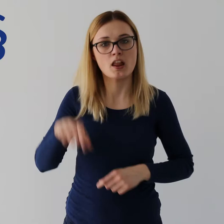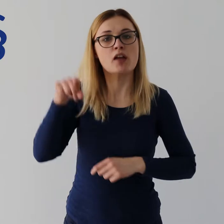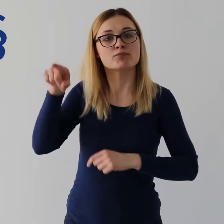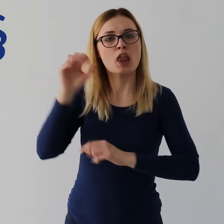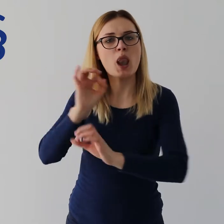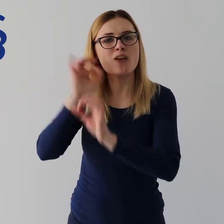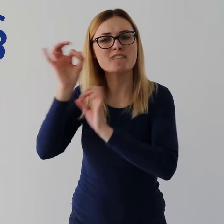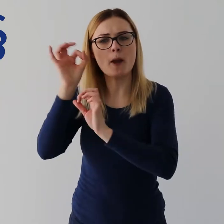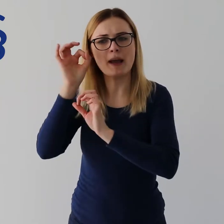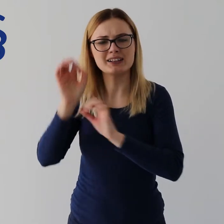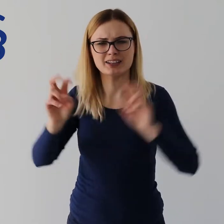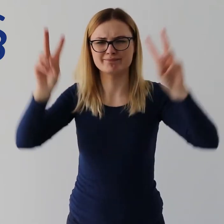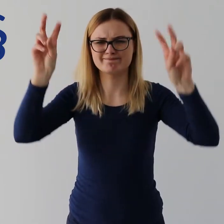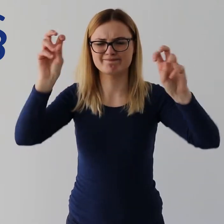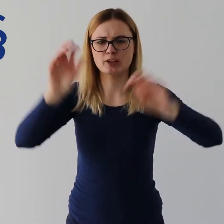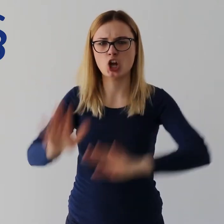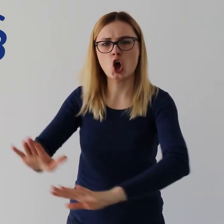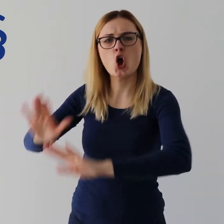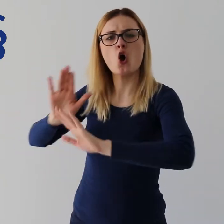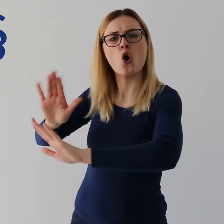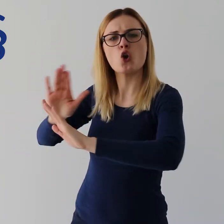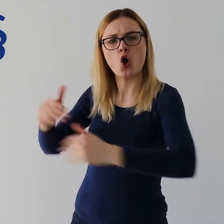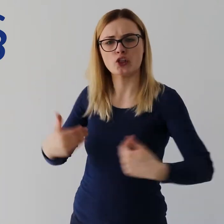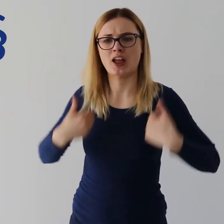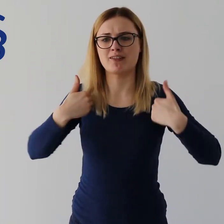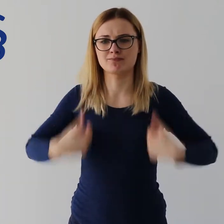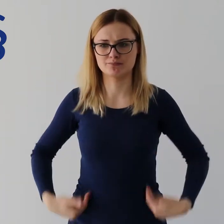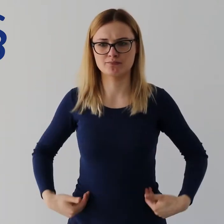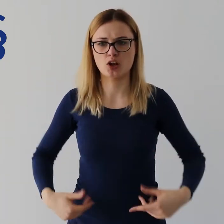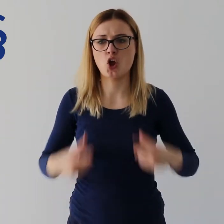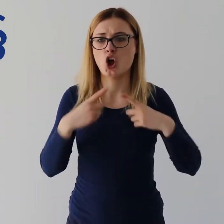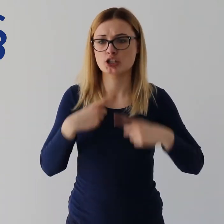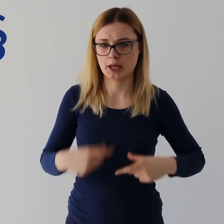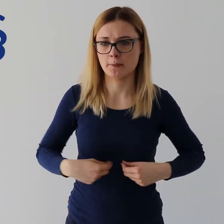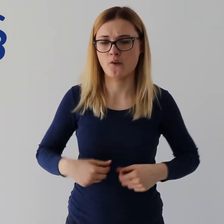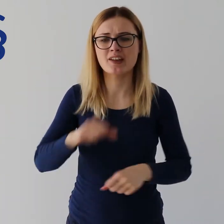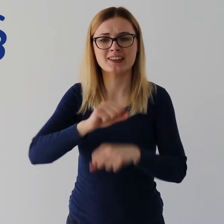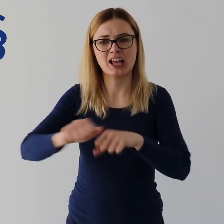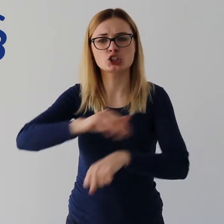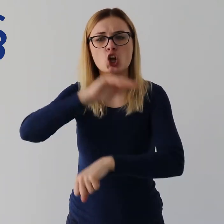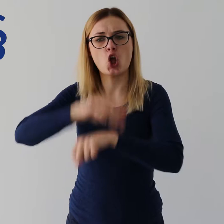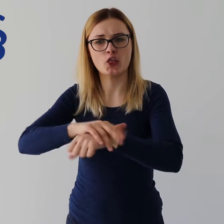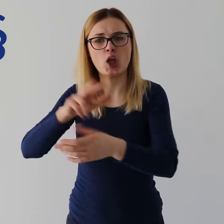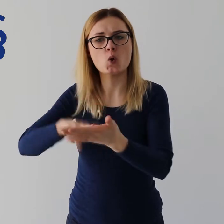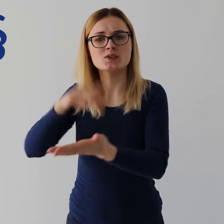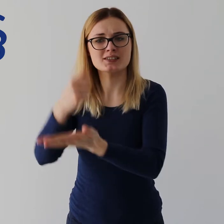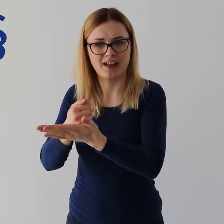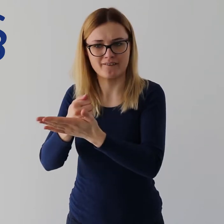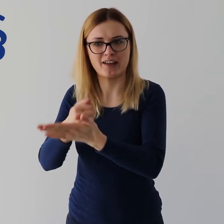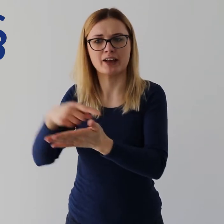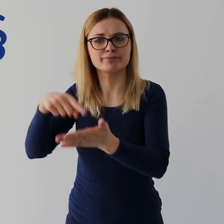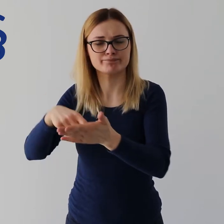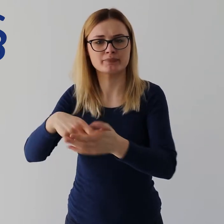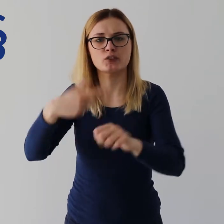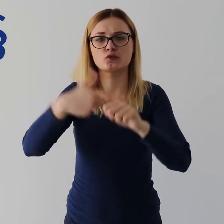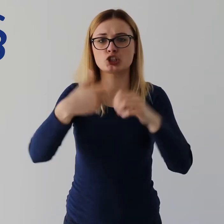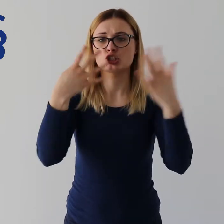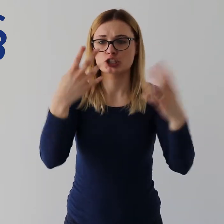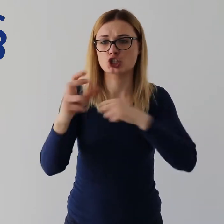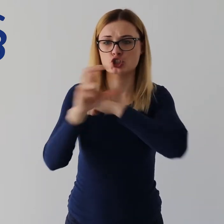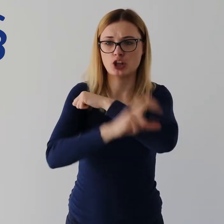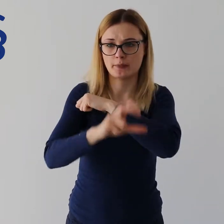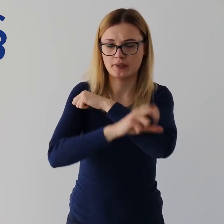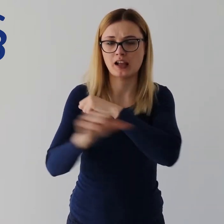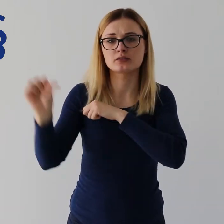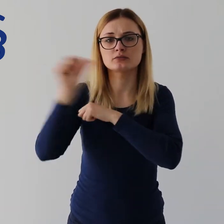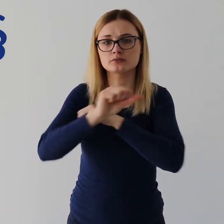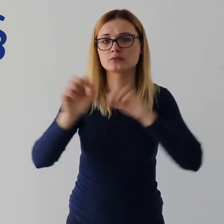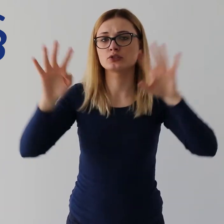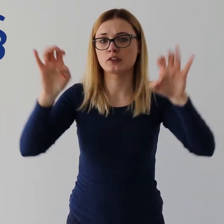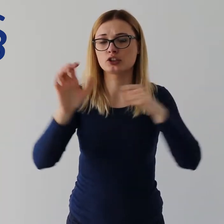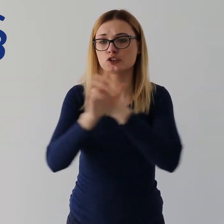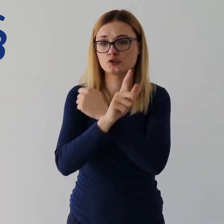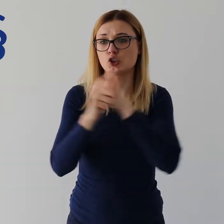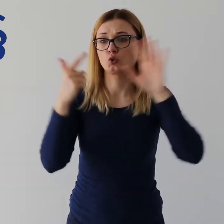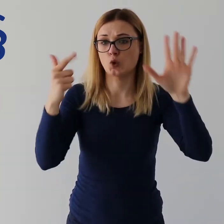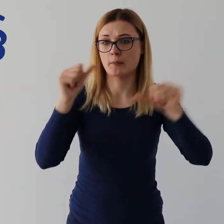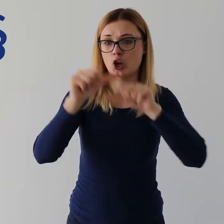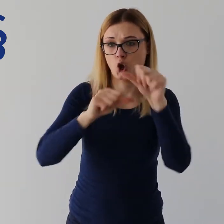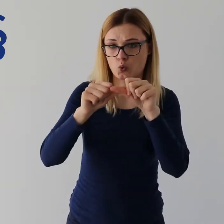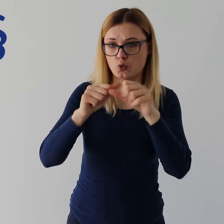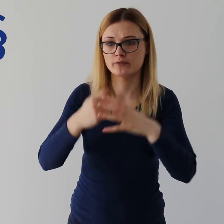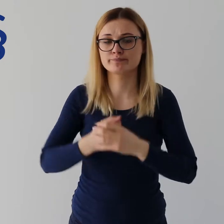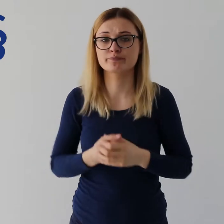Zgodnie z art. 24 ust. 1 ustawy z dnia 29 sierpnia 1997 r. o ochronie danych osobowych